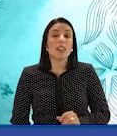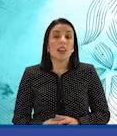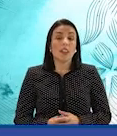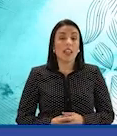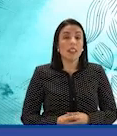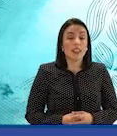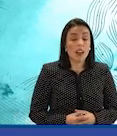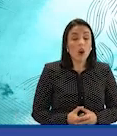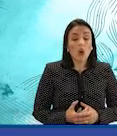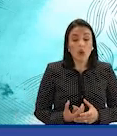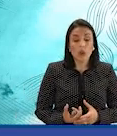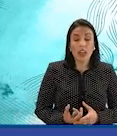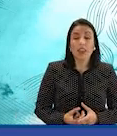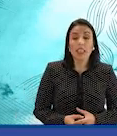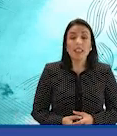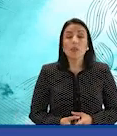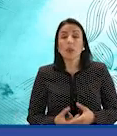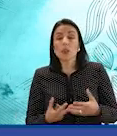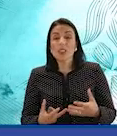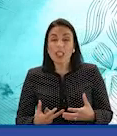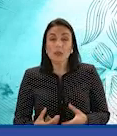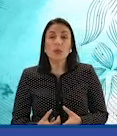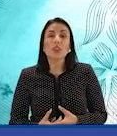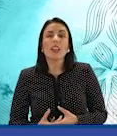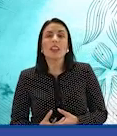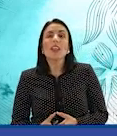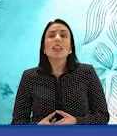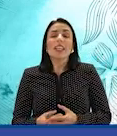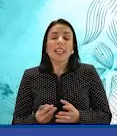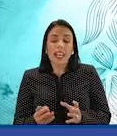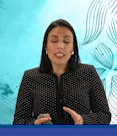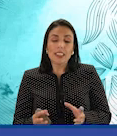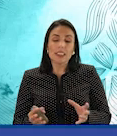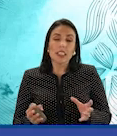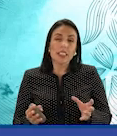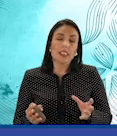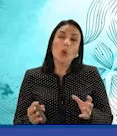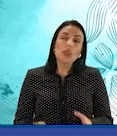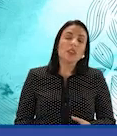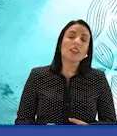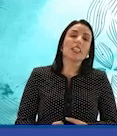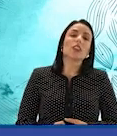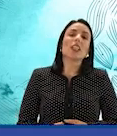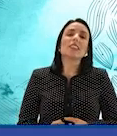si la realiza o no la realiza. Por eso es tan importante que esas justificaciones